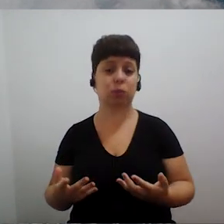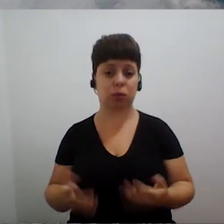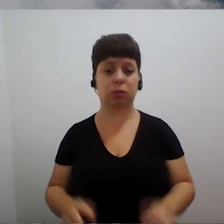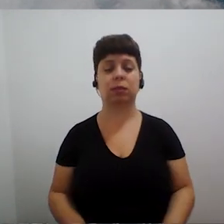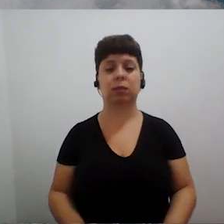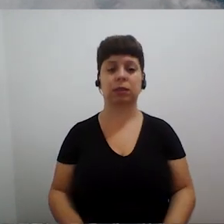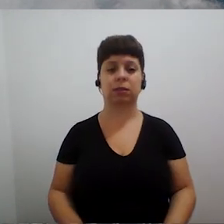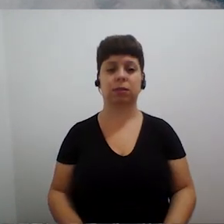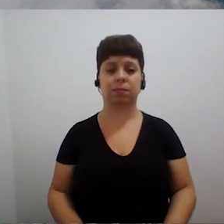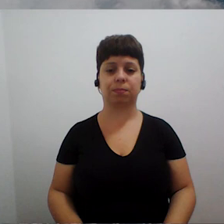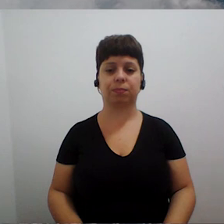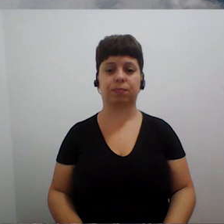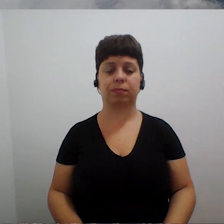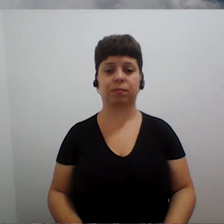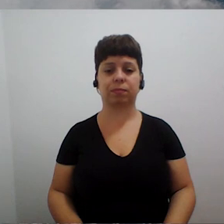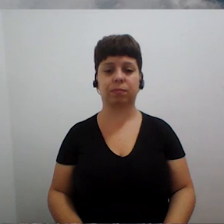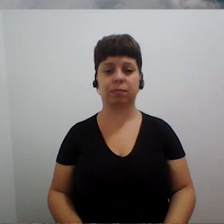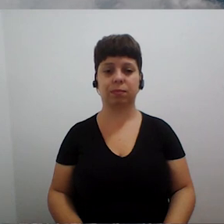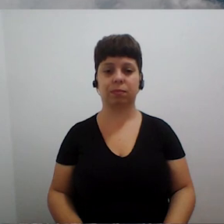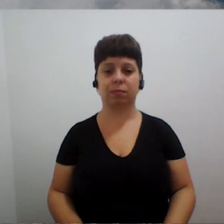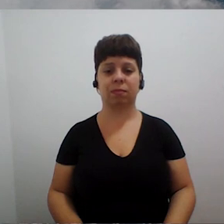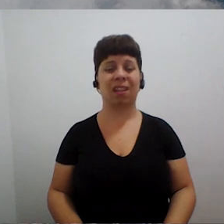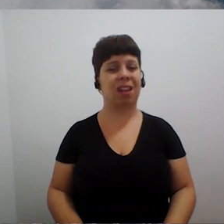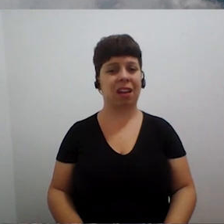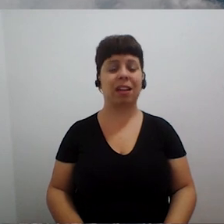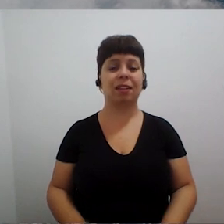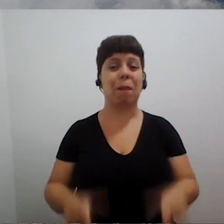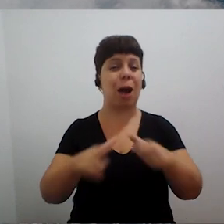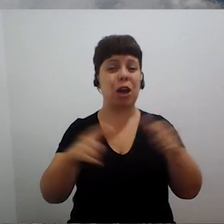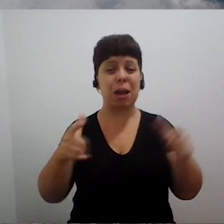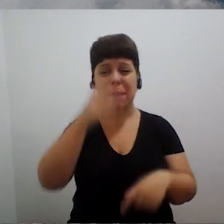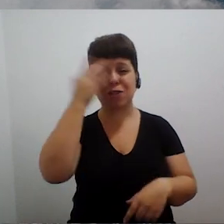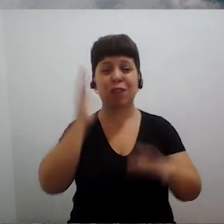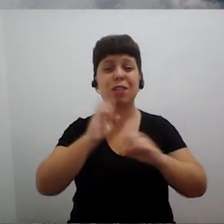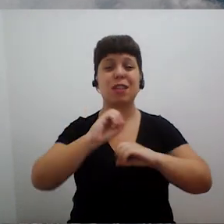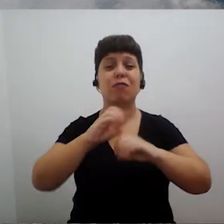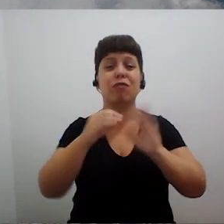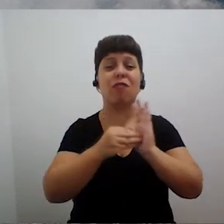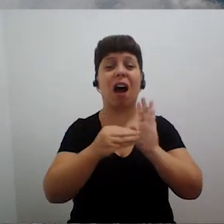as pessoas de um modo geral são mal educada porque também não existe um programa